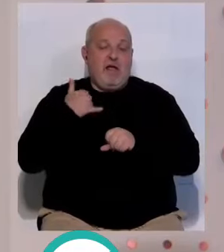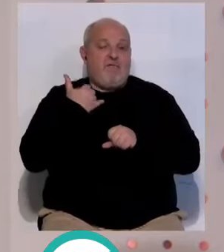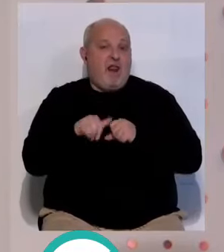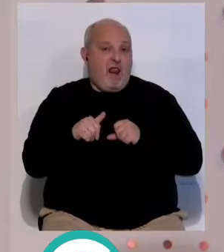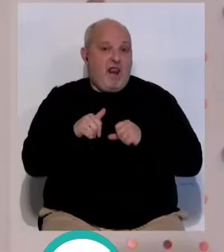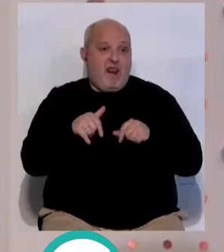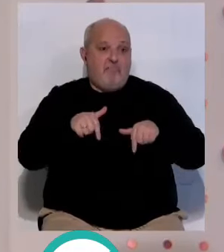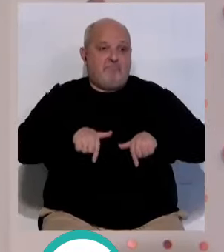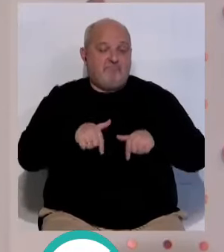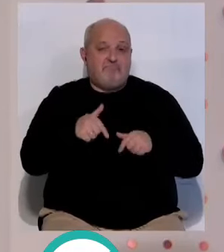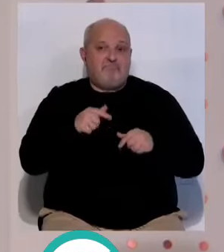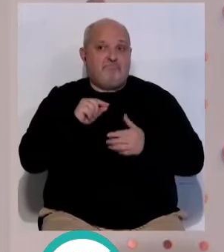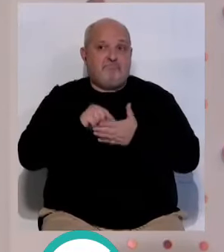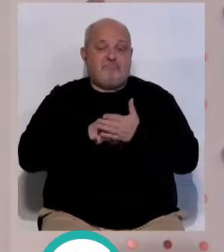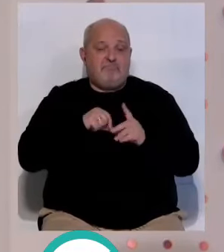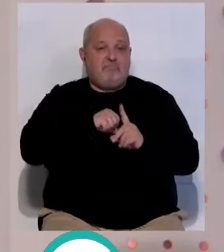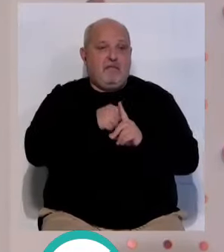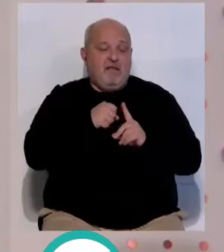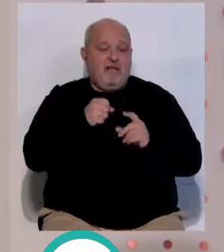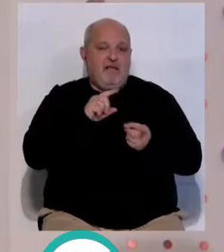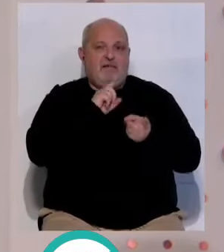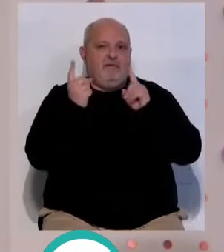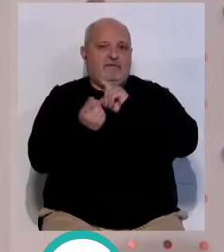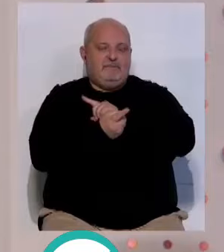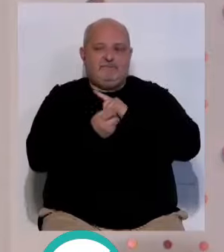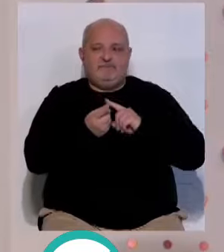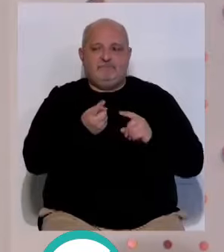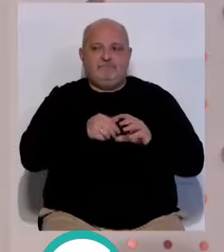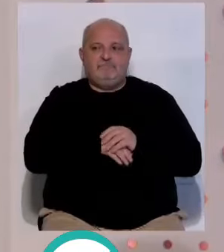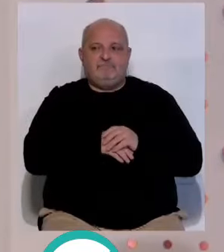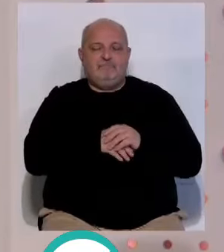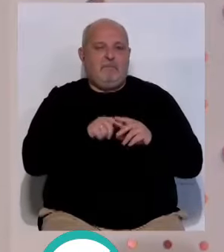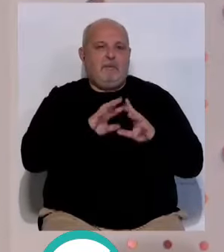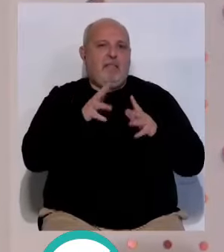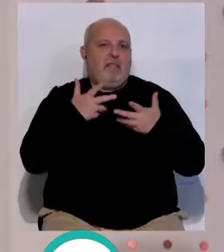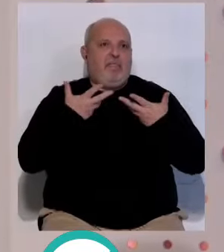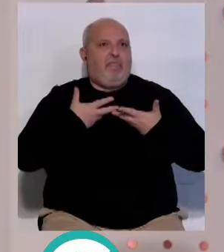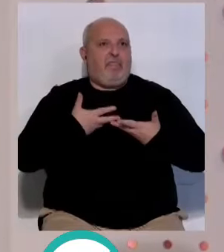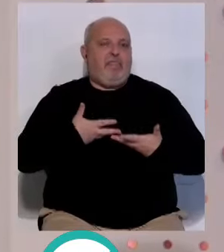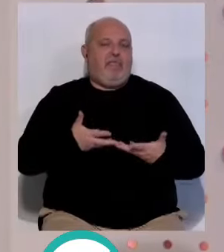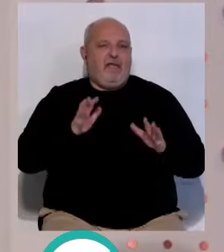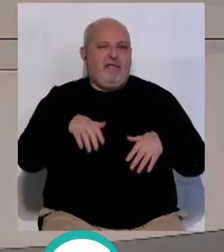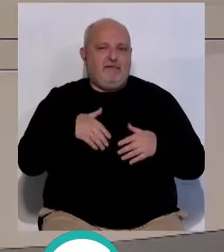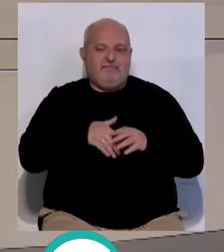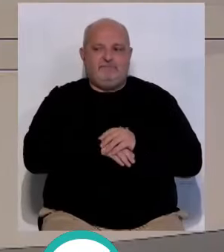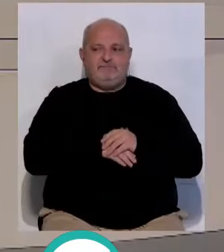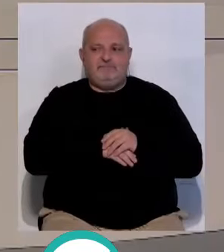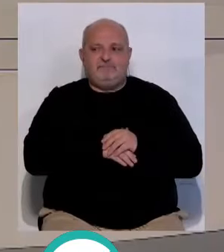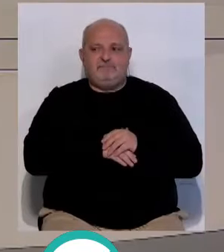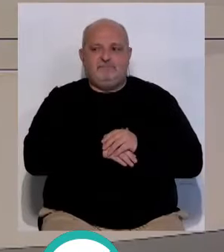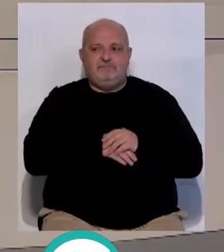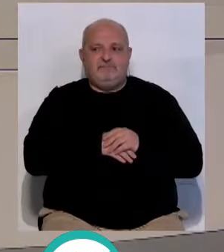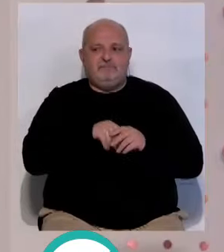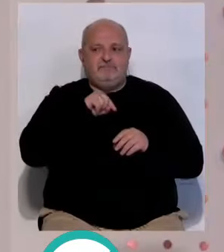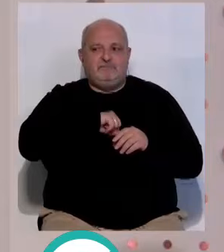ese intento de no meterle presión se volvió en un relax un relax enorme hizo el efecto el efecto